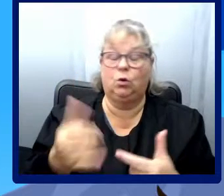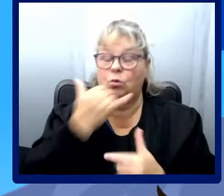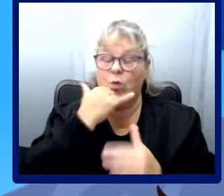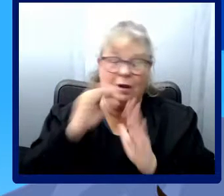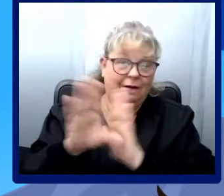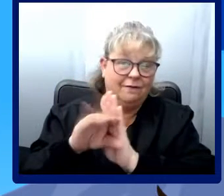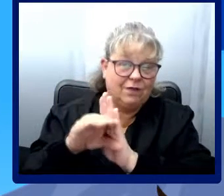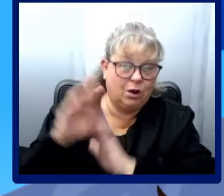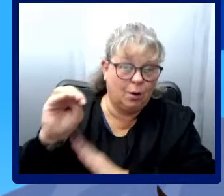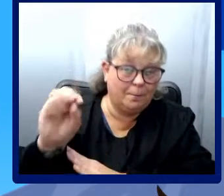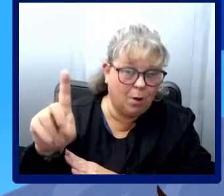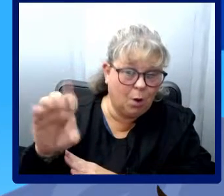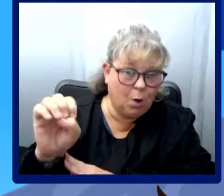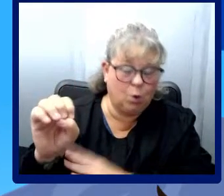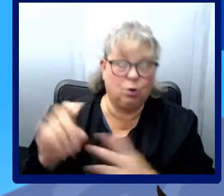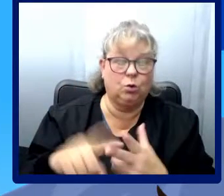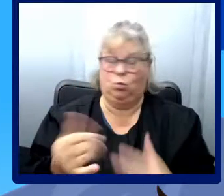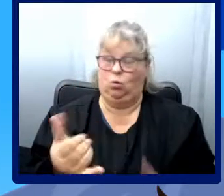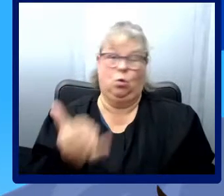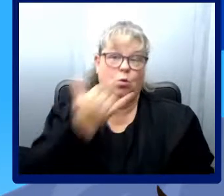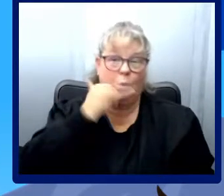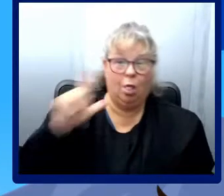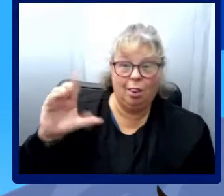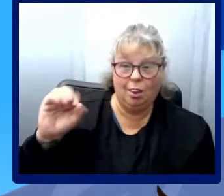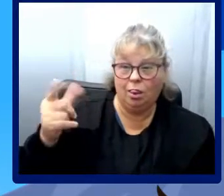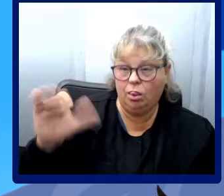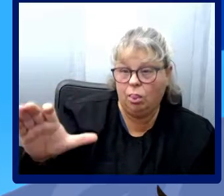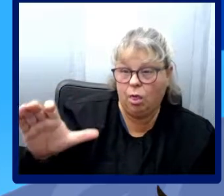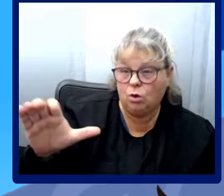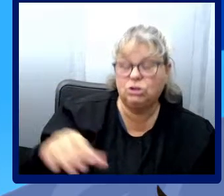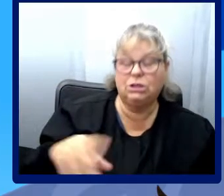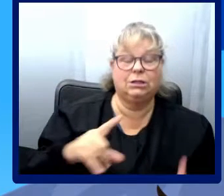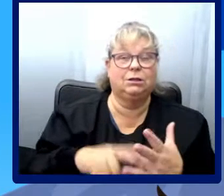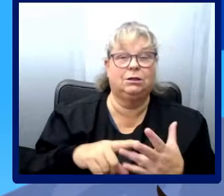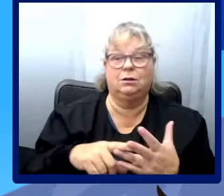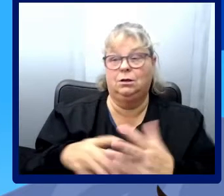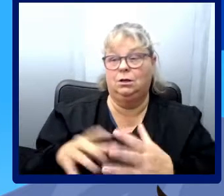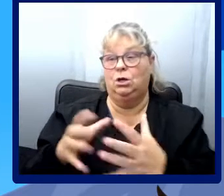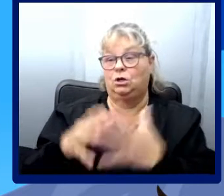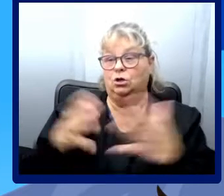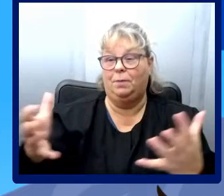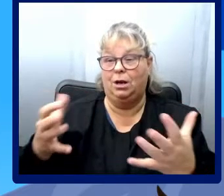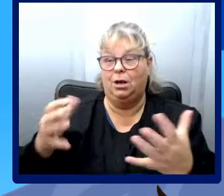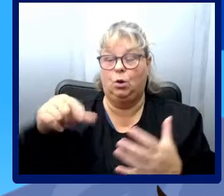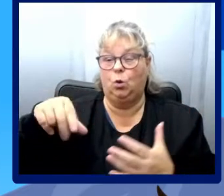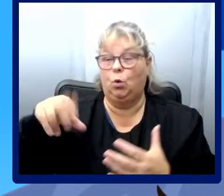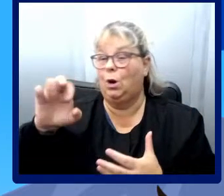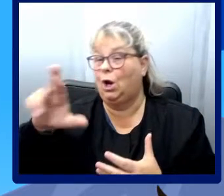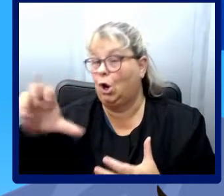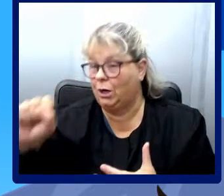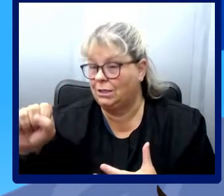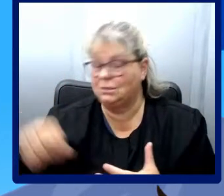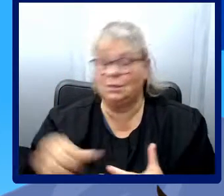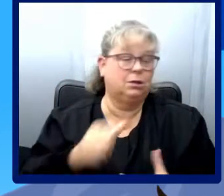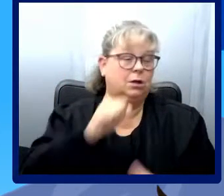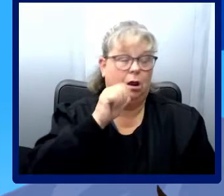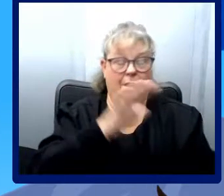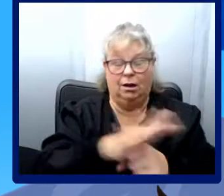o tal vez tener la lógica equivocada en un flujo o tener demasiadas consultas de ciclo o no abordar los no-valores en el flujo